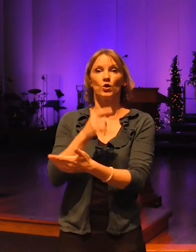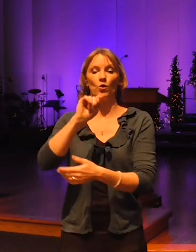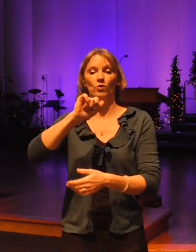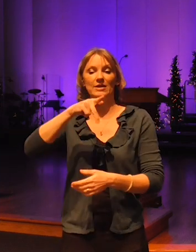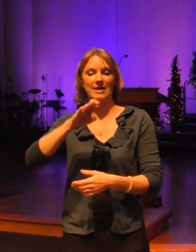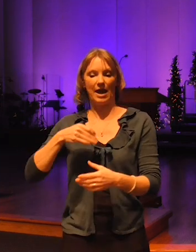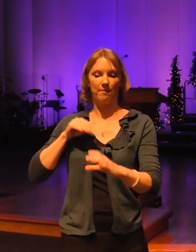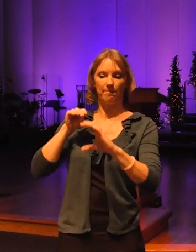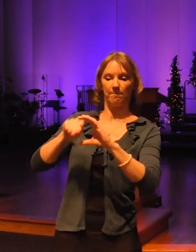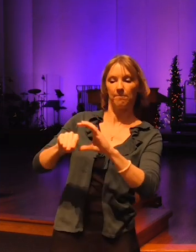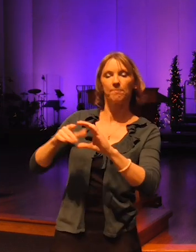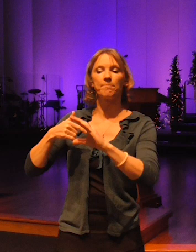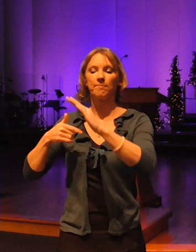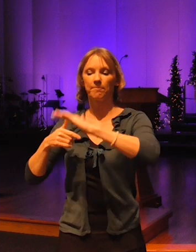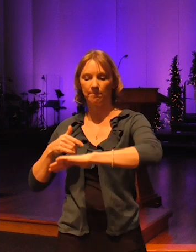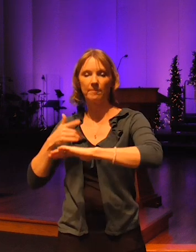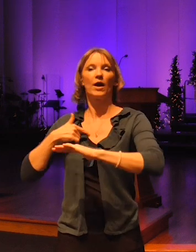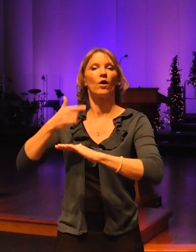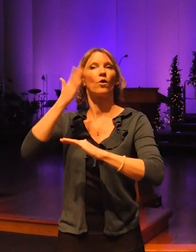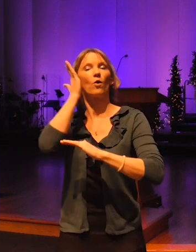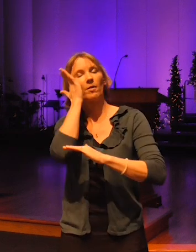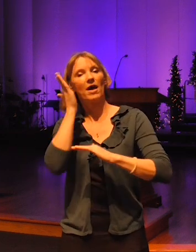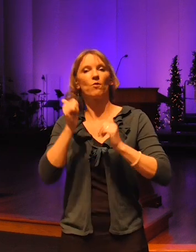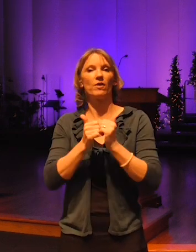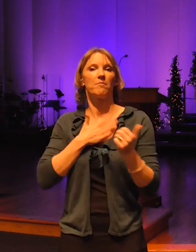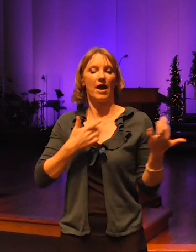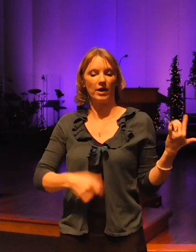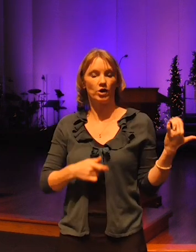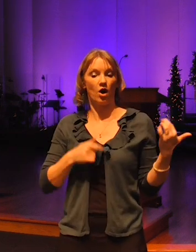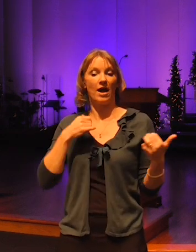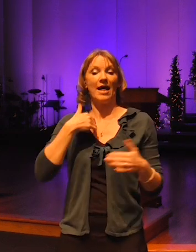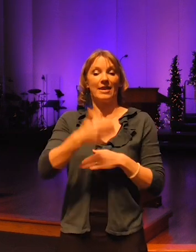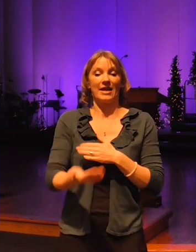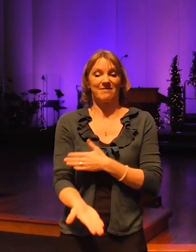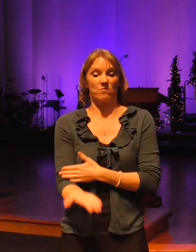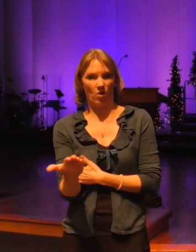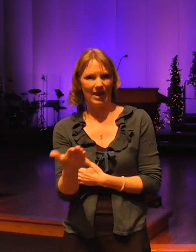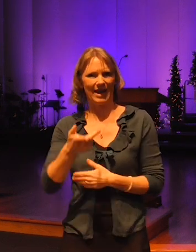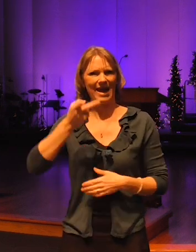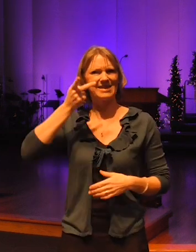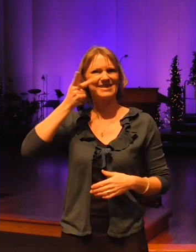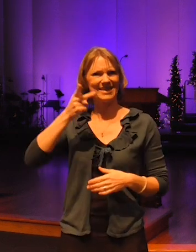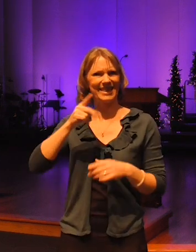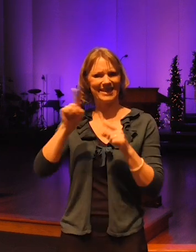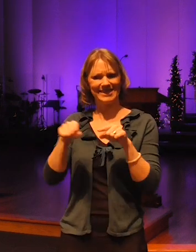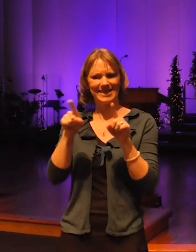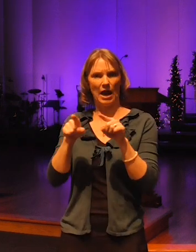mi guitarra y me despierto a la mañana siguiente. Veo que la cinta está reproducida hasta el final y pienso,